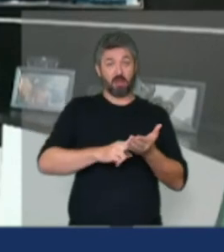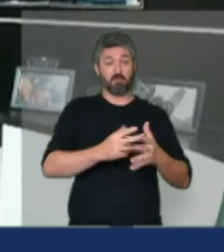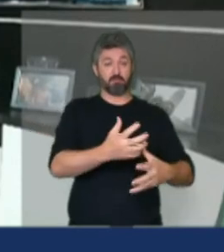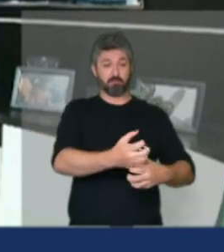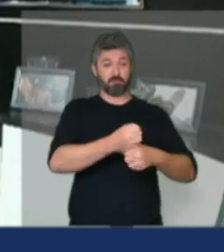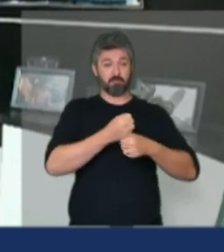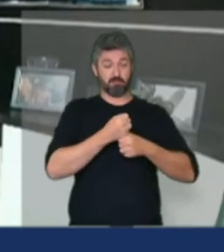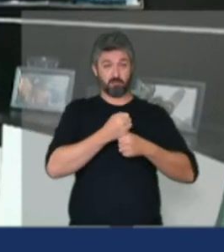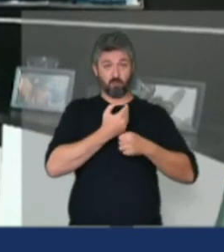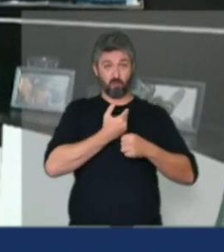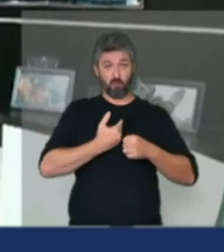BRASILEIRO É ... É MELHOR PARA A SOCIEDADE E FUNDAMENTAL